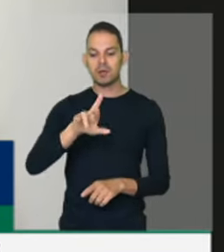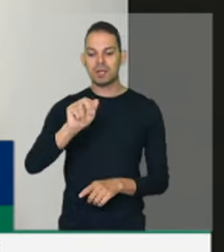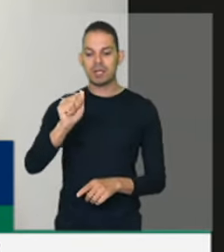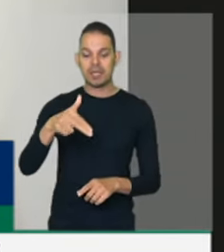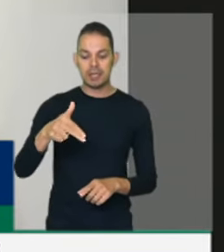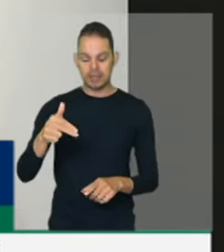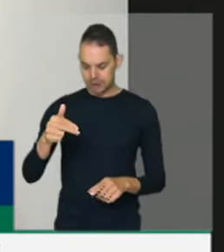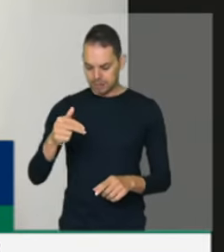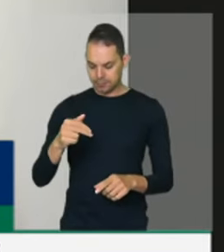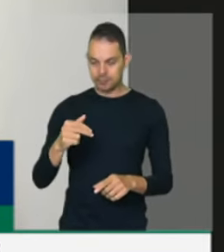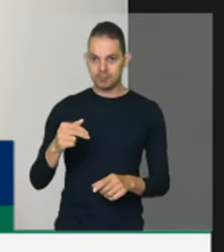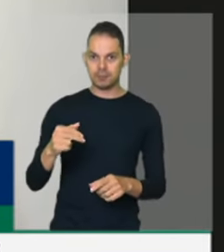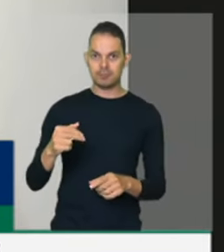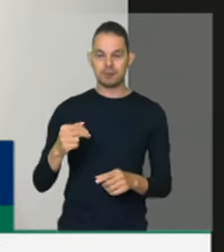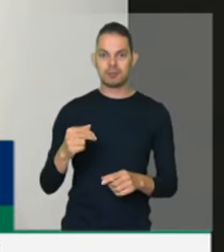FIZERAM E... ÀS VEZES EU FICO